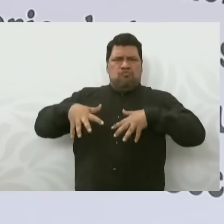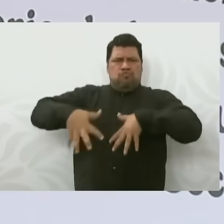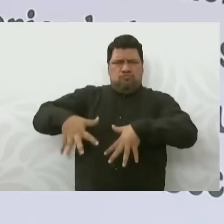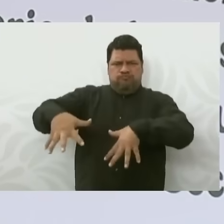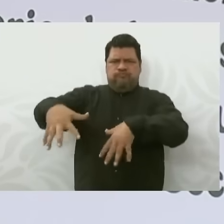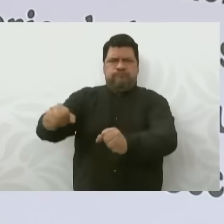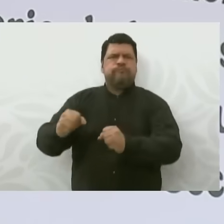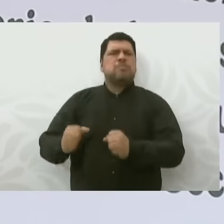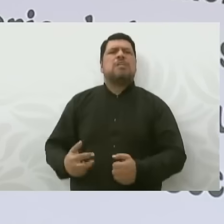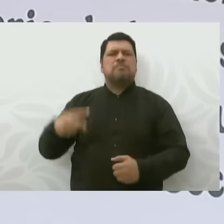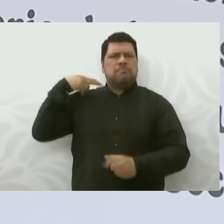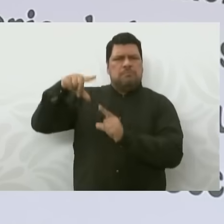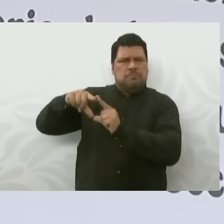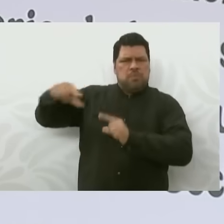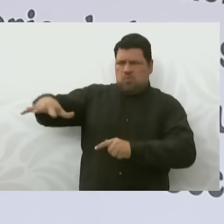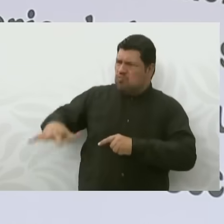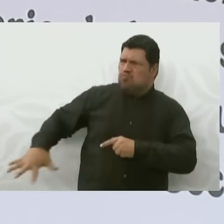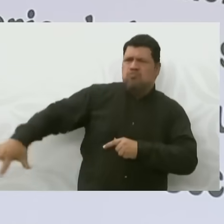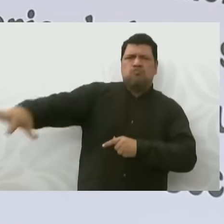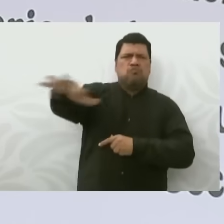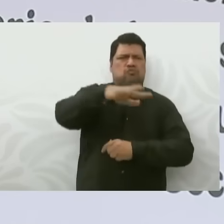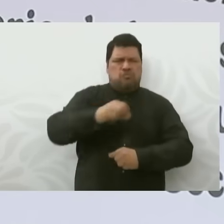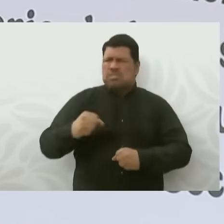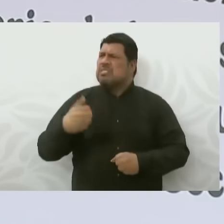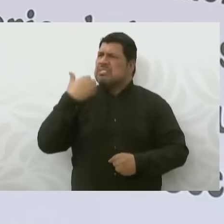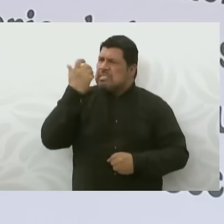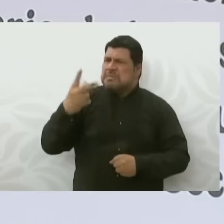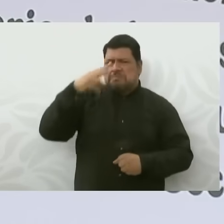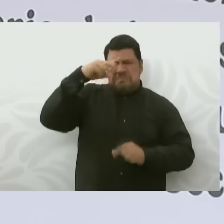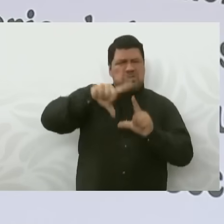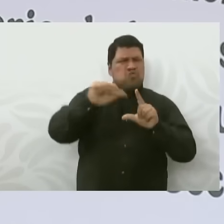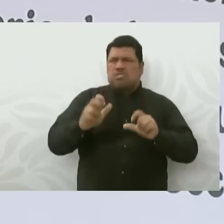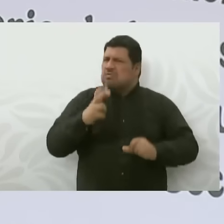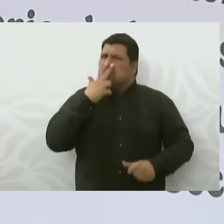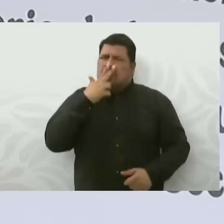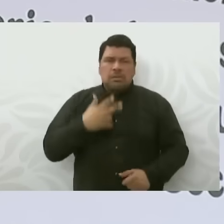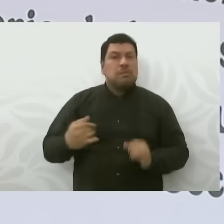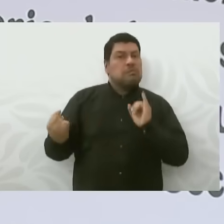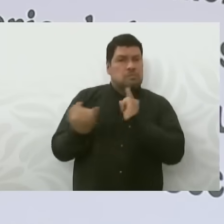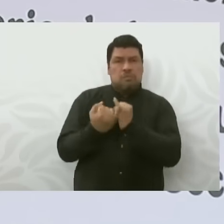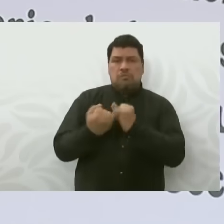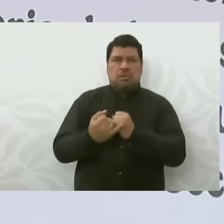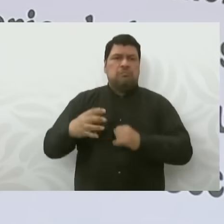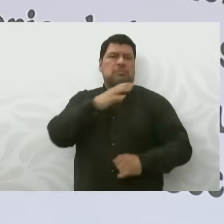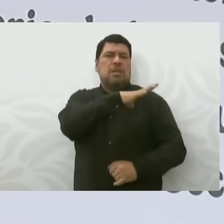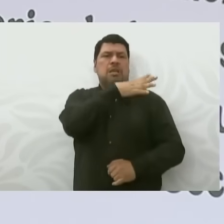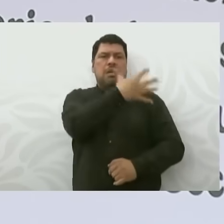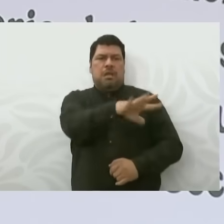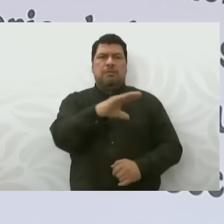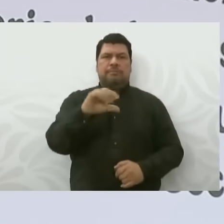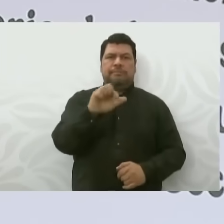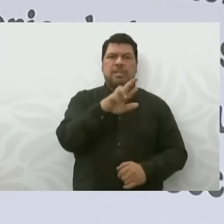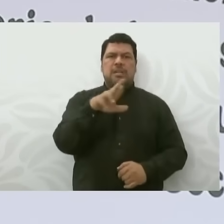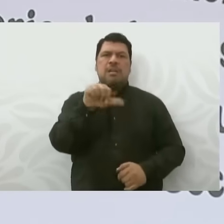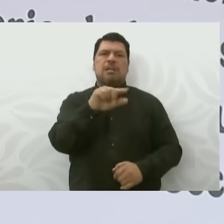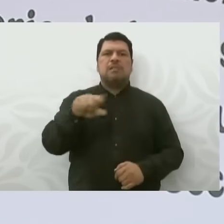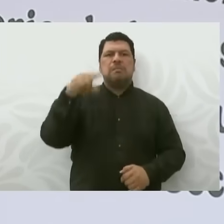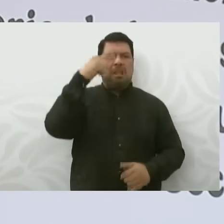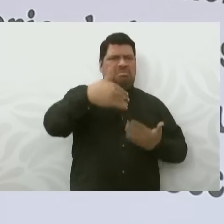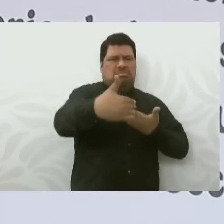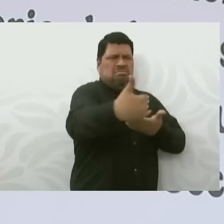del pueblo de Veracruz y también hay que decirlo del general Carranza para combatir la invasión